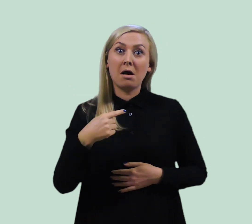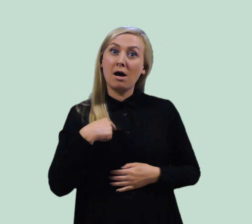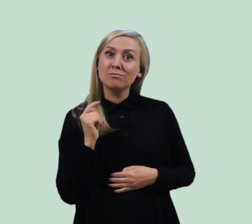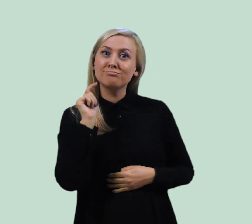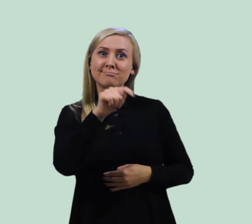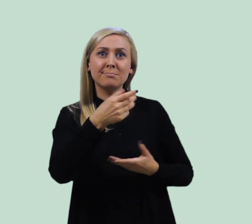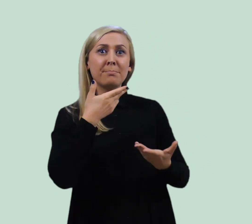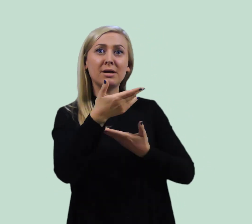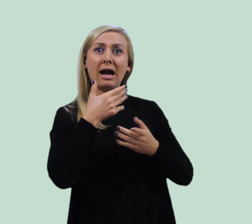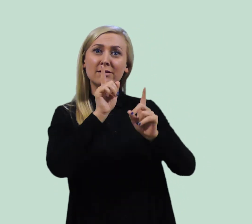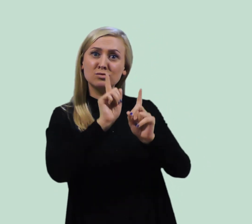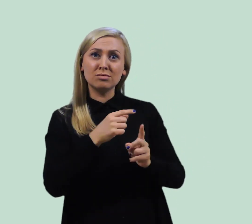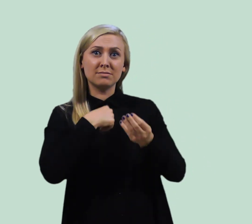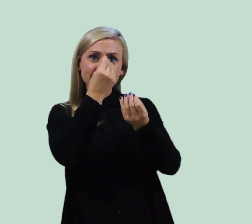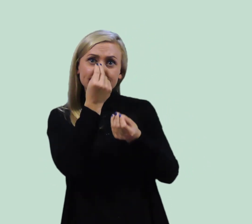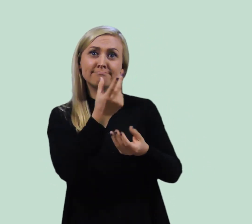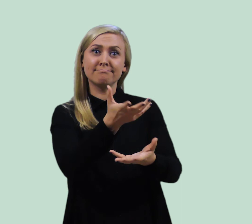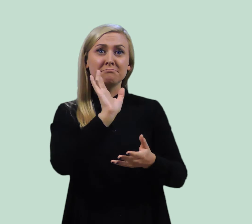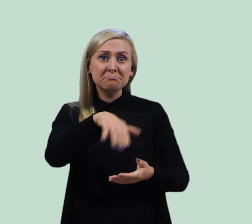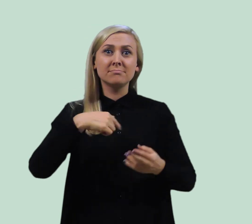kannst du dich bei Beratungs-Stellen informieren.